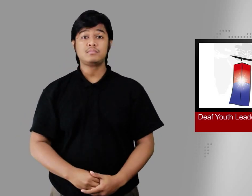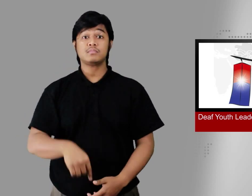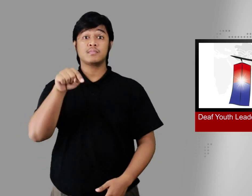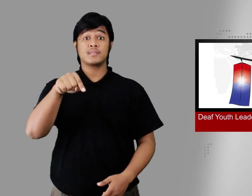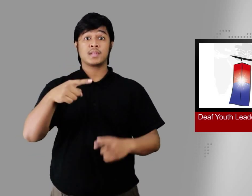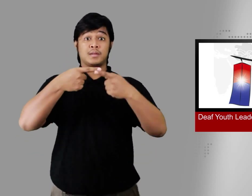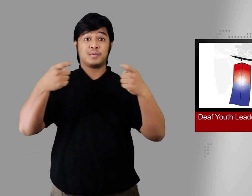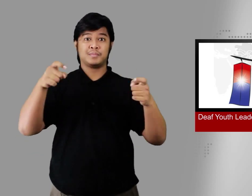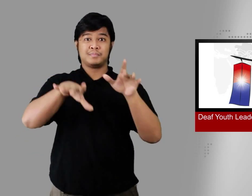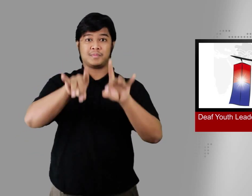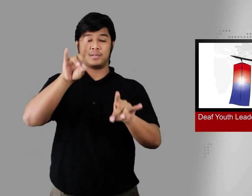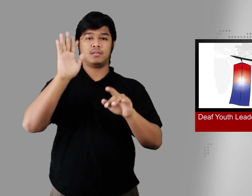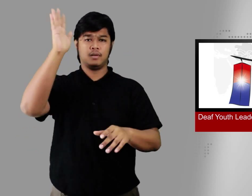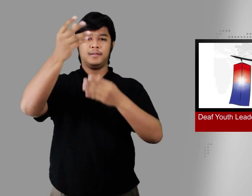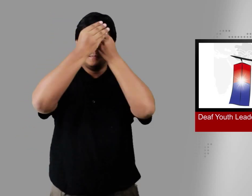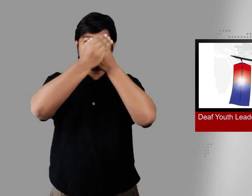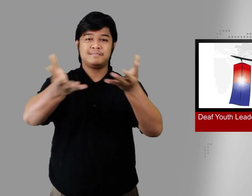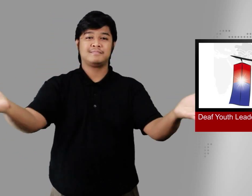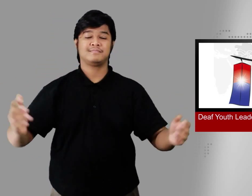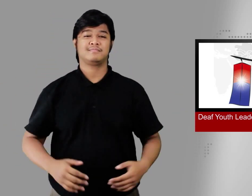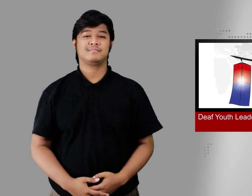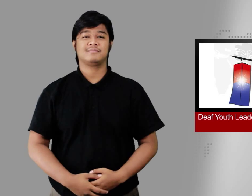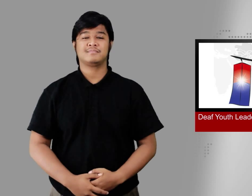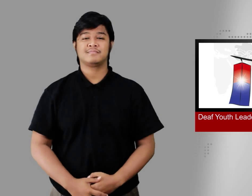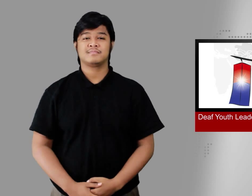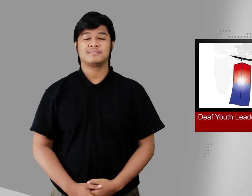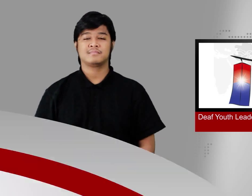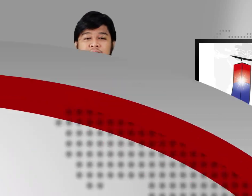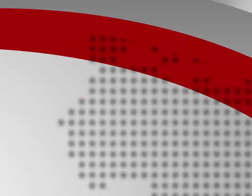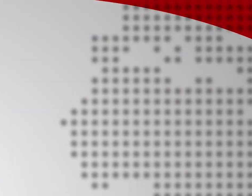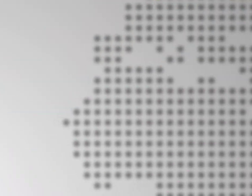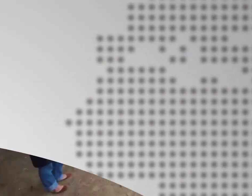Keputusan pemilihan akan dimaklumkan kelaka.